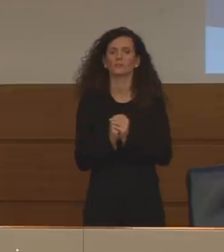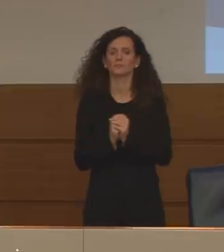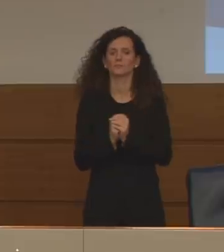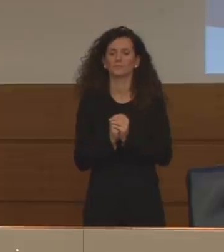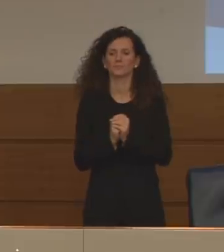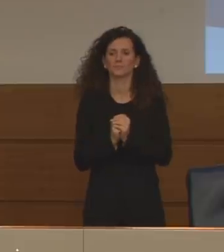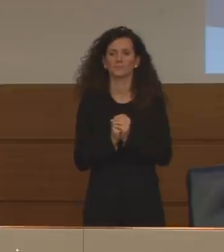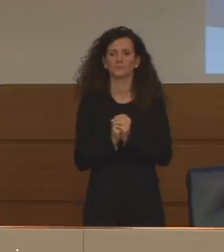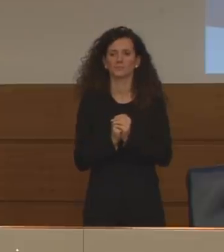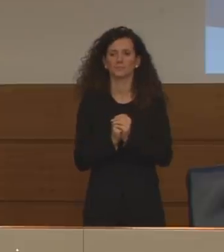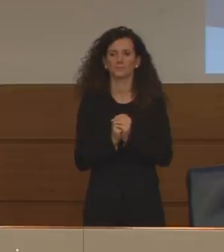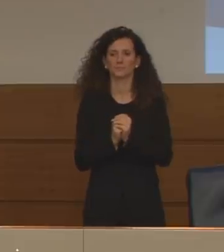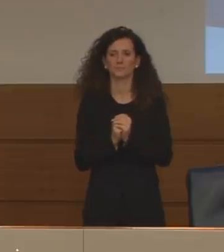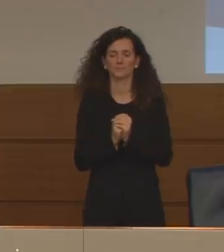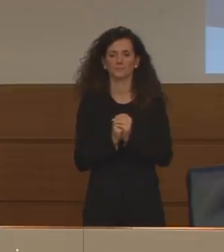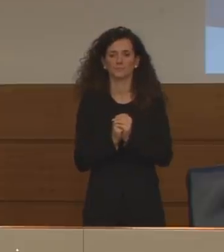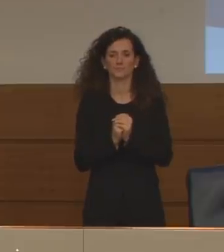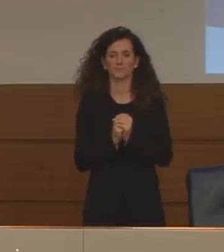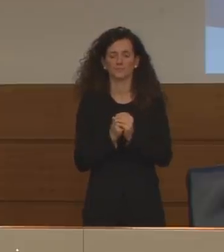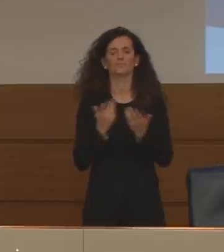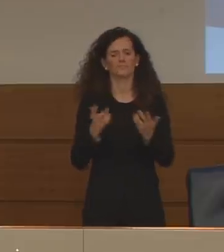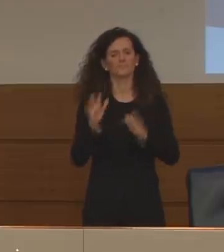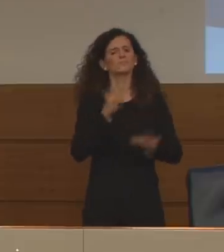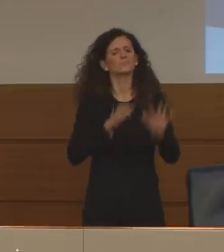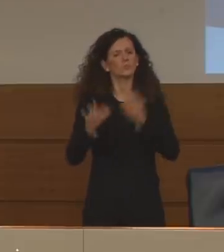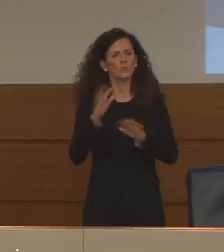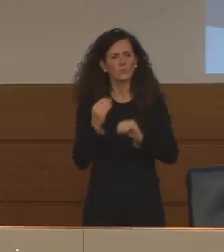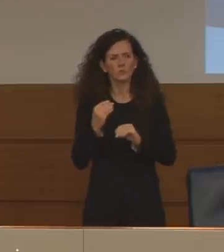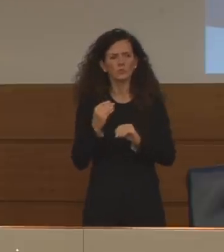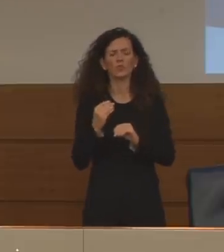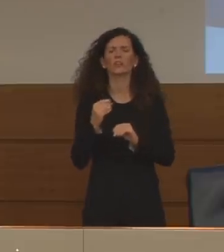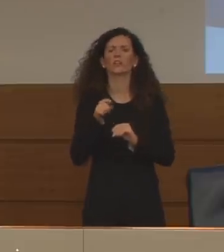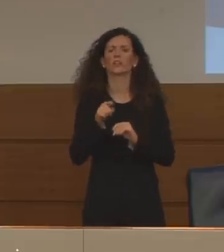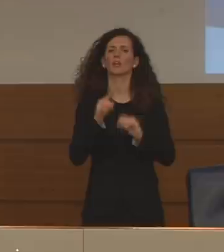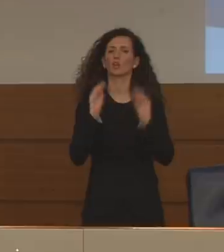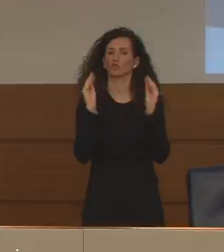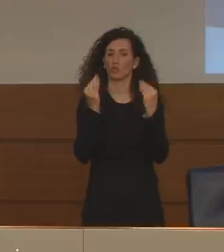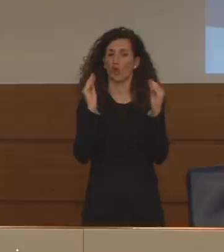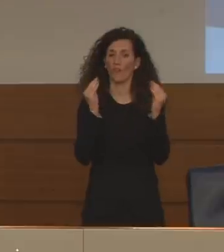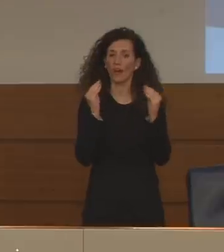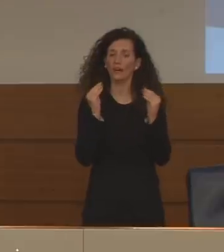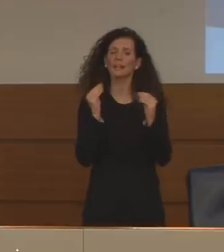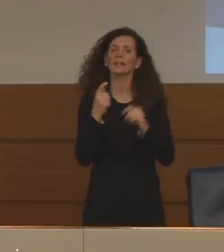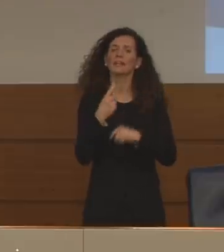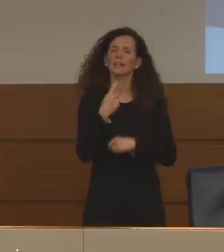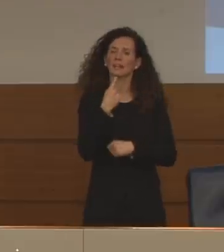quella relativa ai giovani, ai ragazzi che stanno rientrando dai progetti